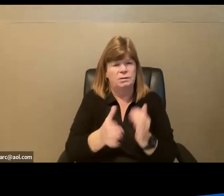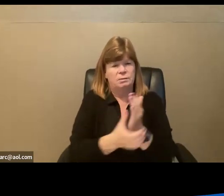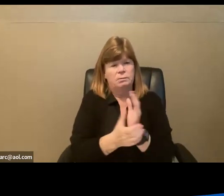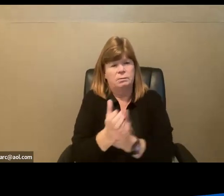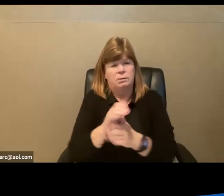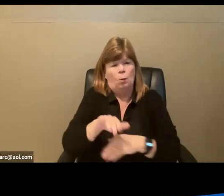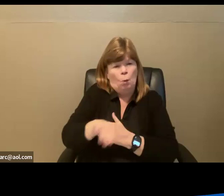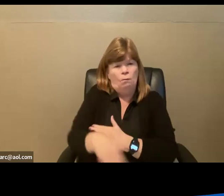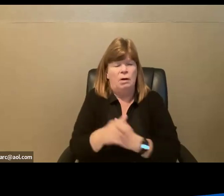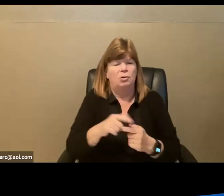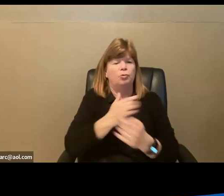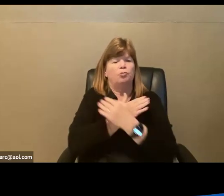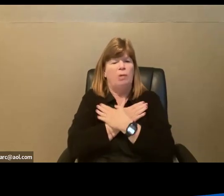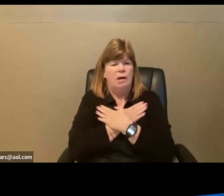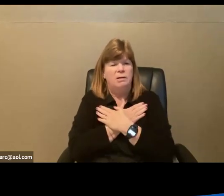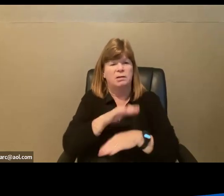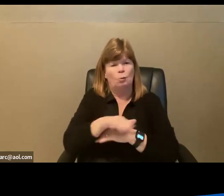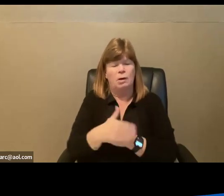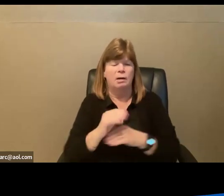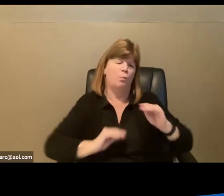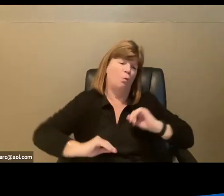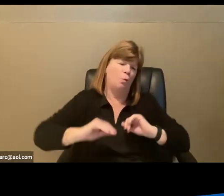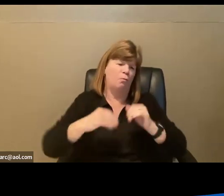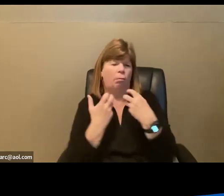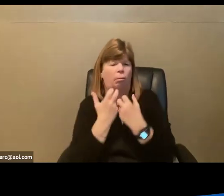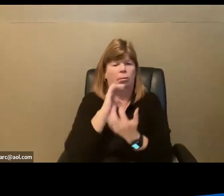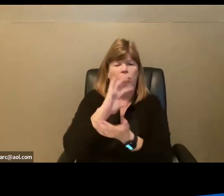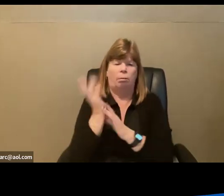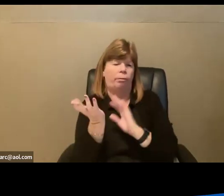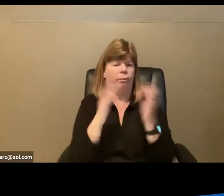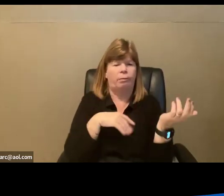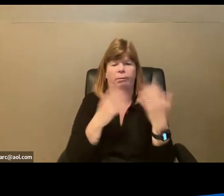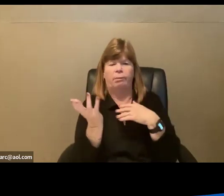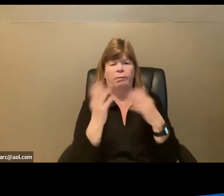descansar esto porque por la noche te mueves, tu mano se sacude y eso lo agrava.